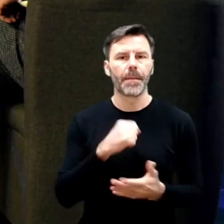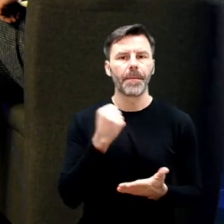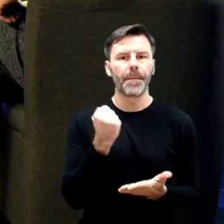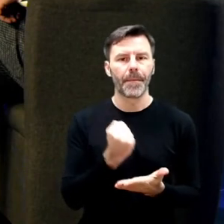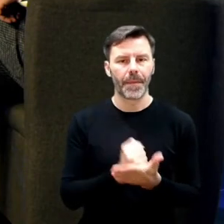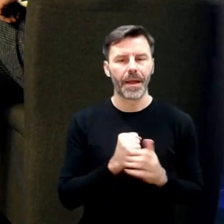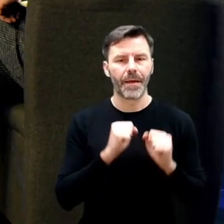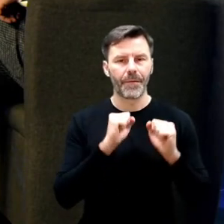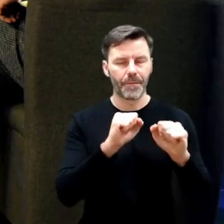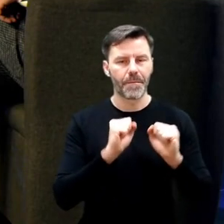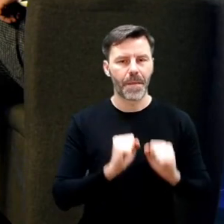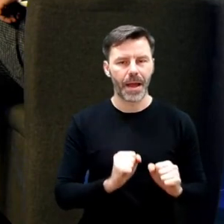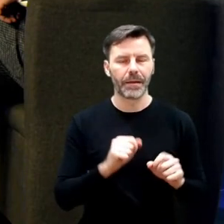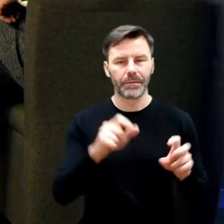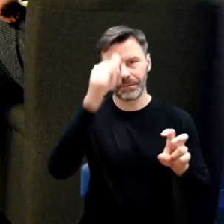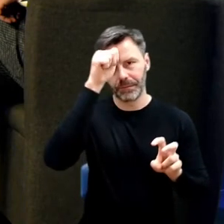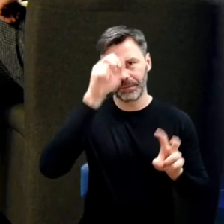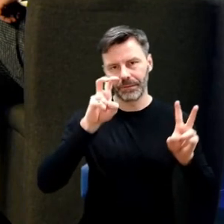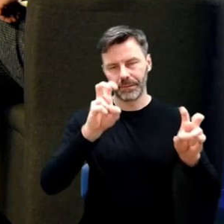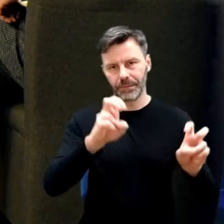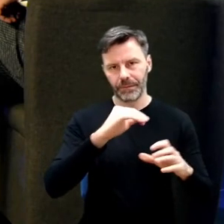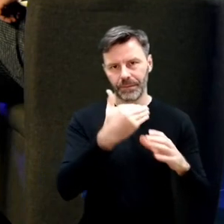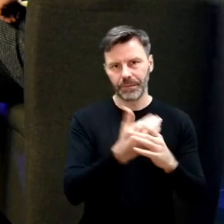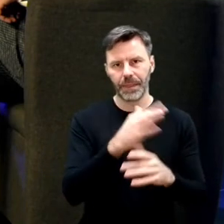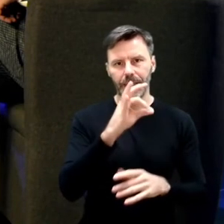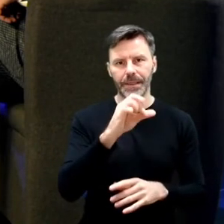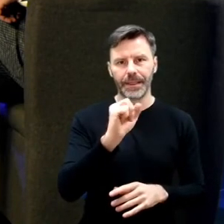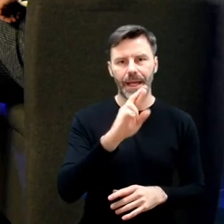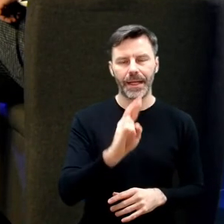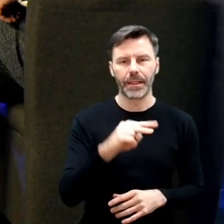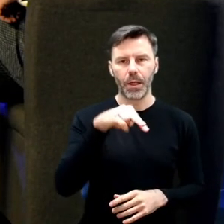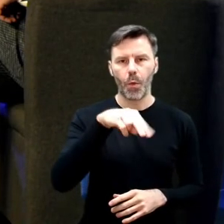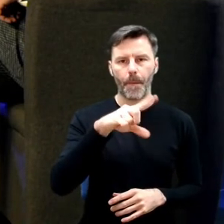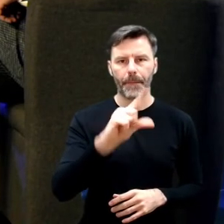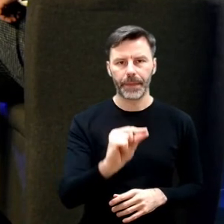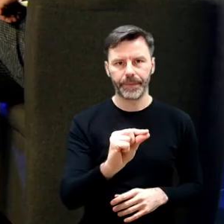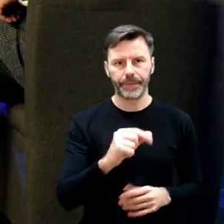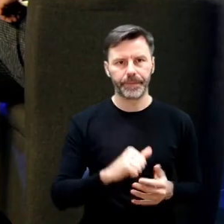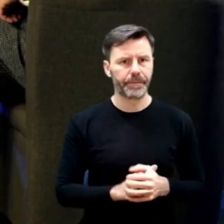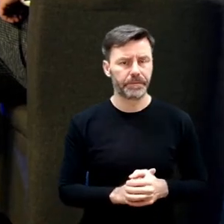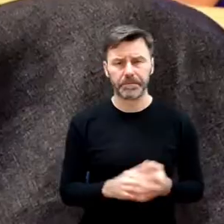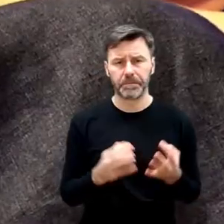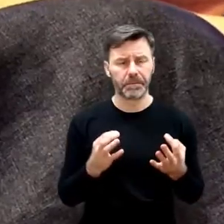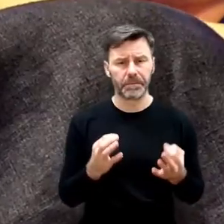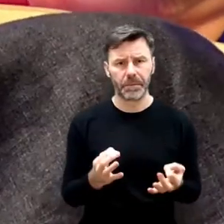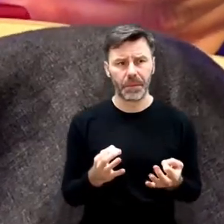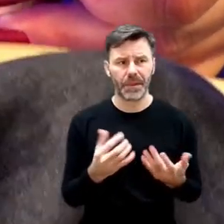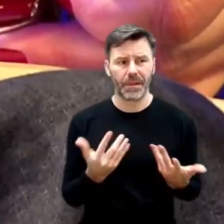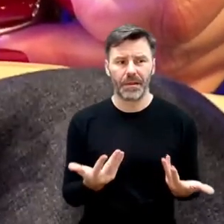Tutaj proponowaliśmy, ale tutaj na dzisiaj nie udało się tego wdrożyć.